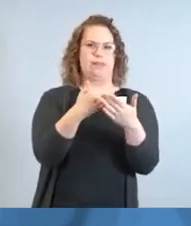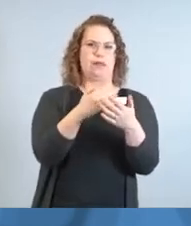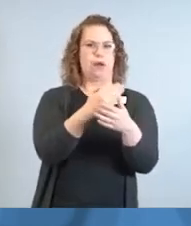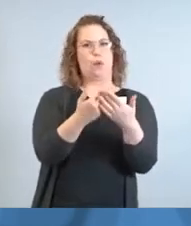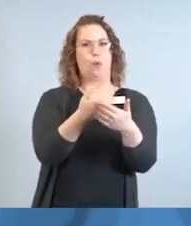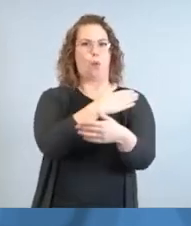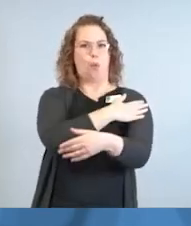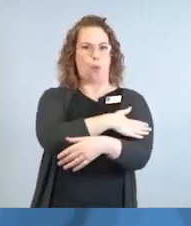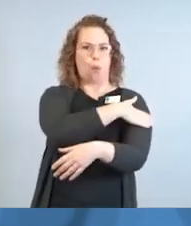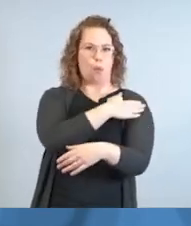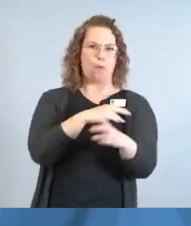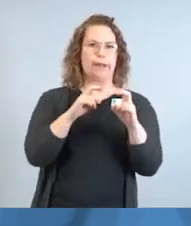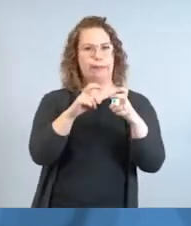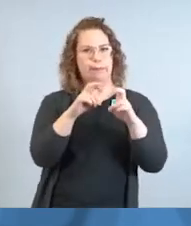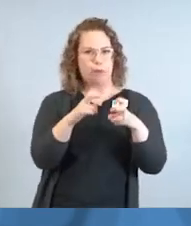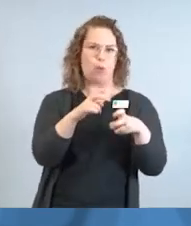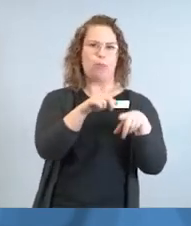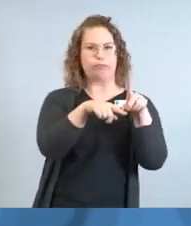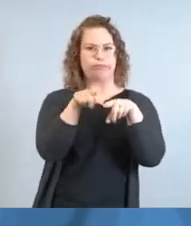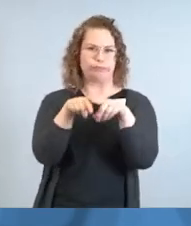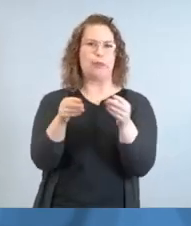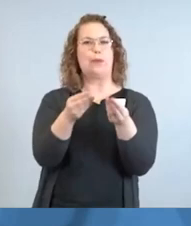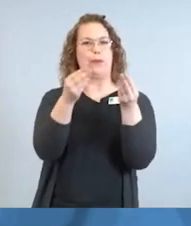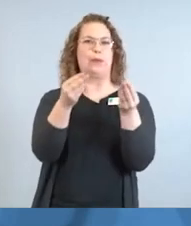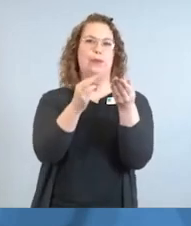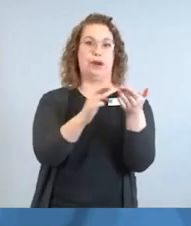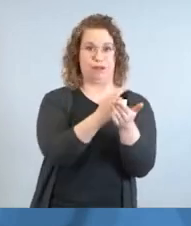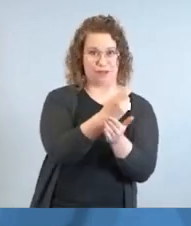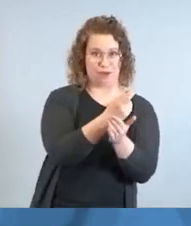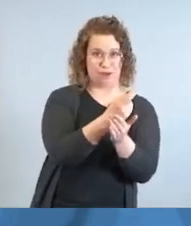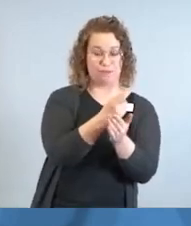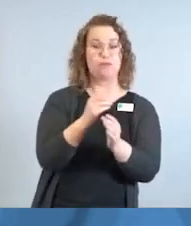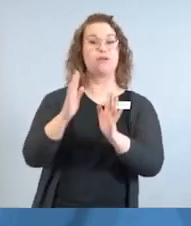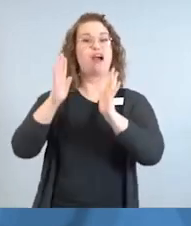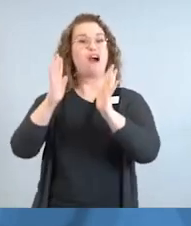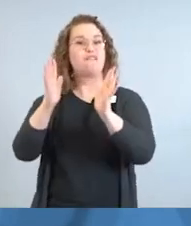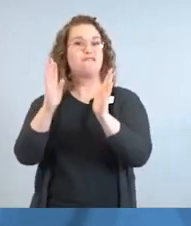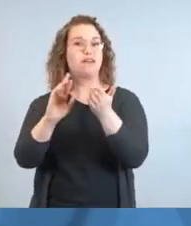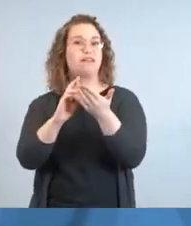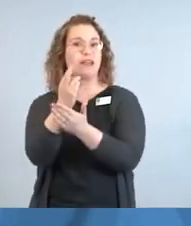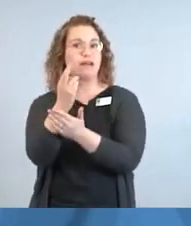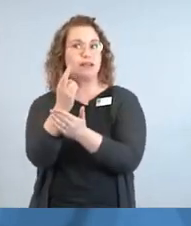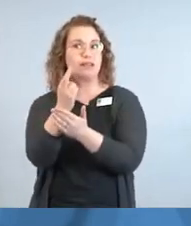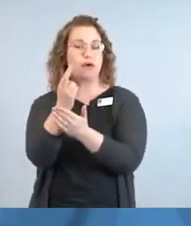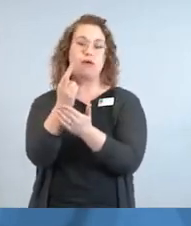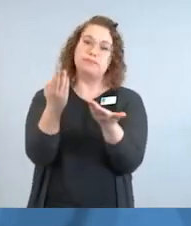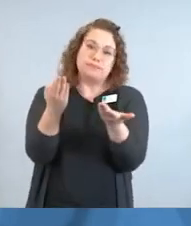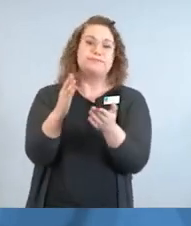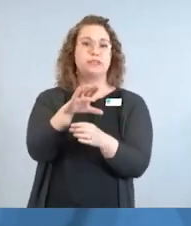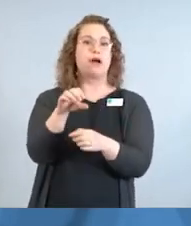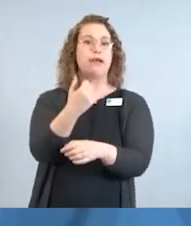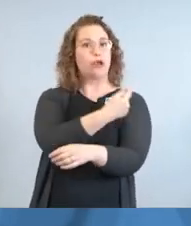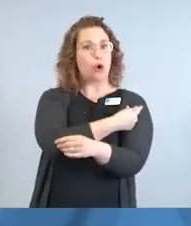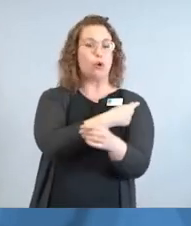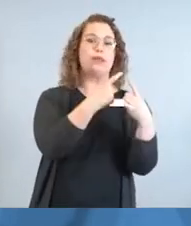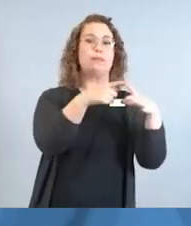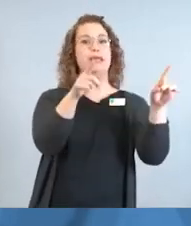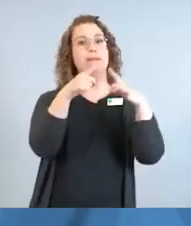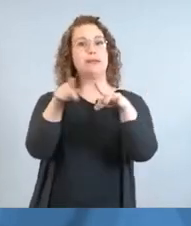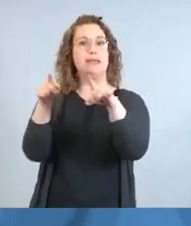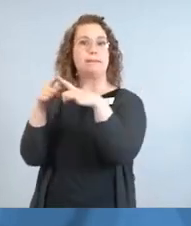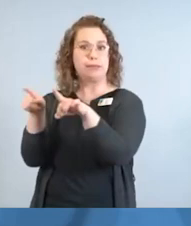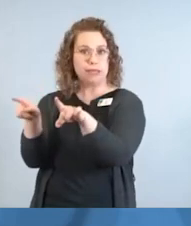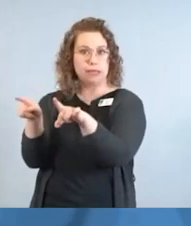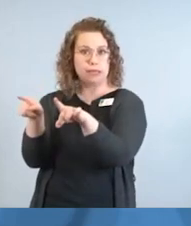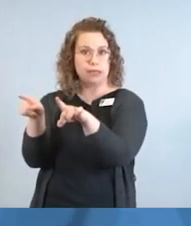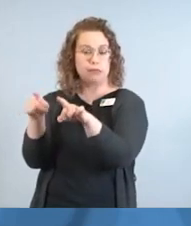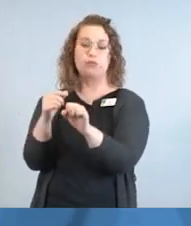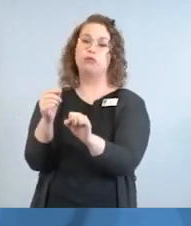Mitä tulee vakaviin reaktioihin, niin ne ovat vähän eri rokotteita ja niitä on vähän erilaisia kummallakin.